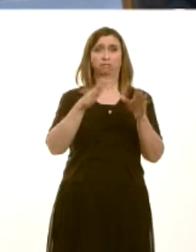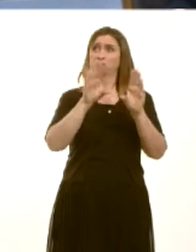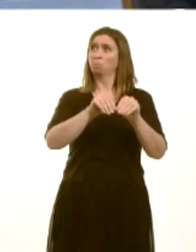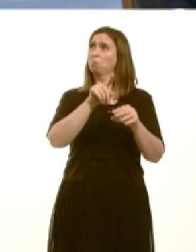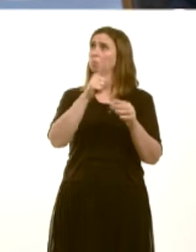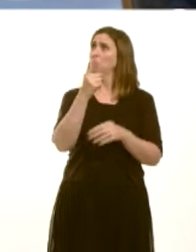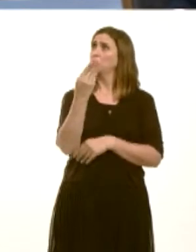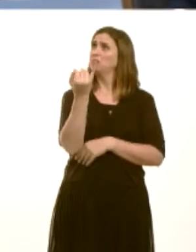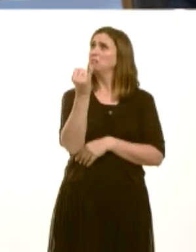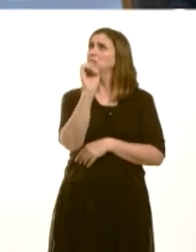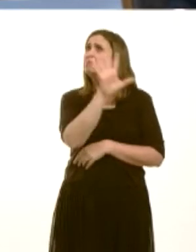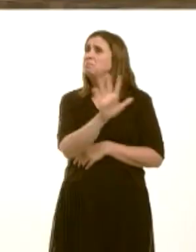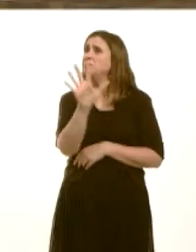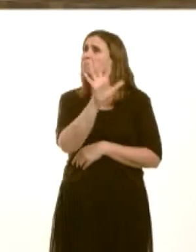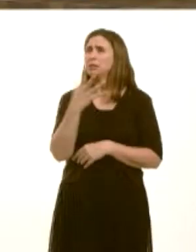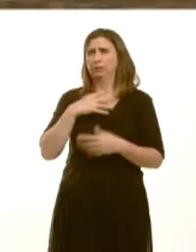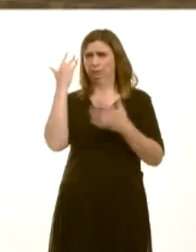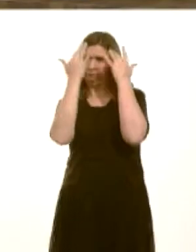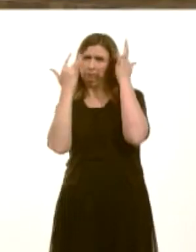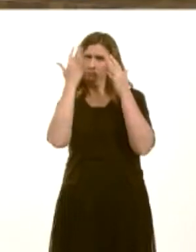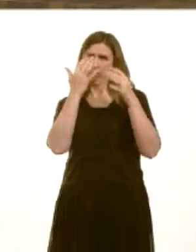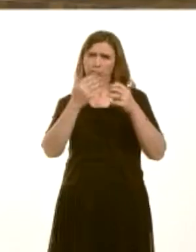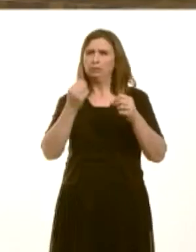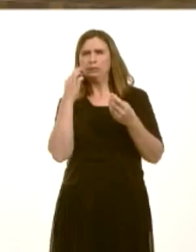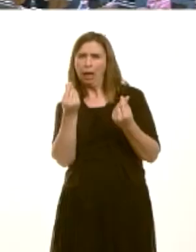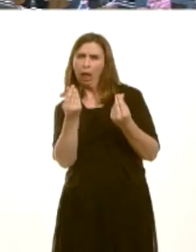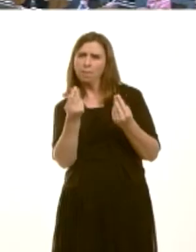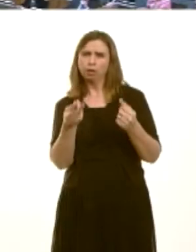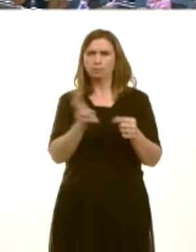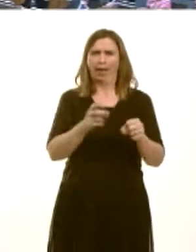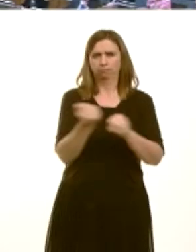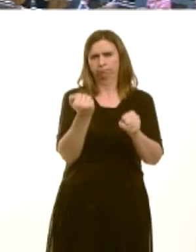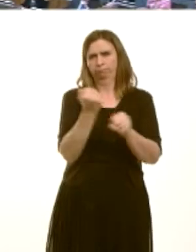y cam nesaf nawr yw ystyried beth fyddaiír gwaith, pa fath o waith fyddaiín gorfod cael